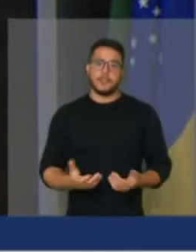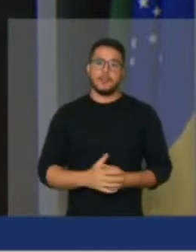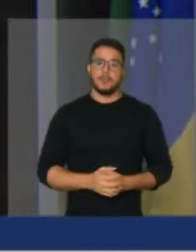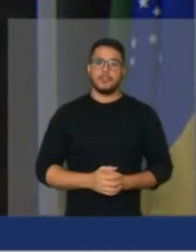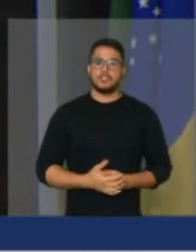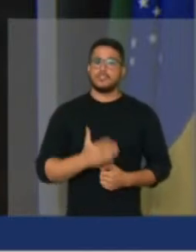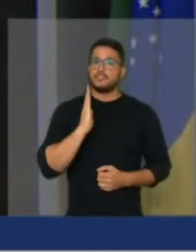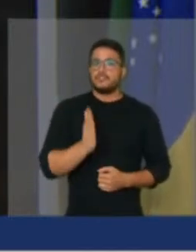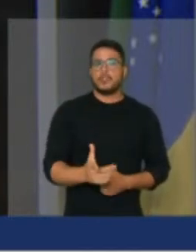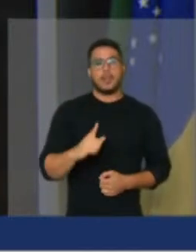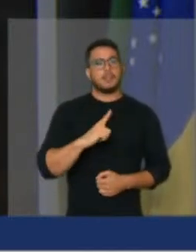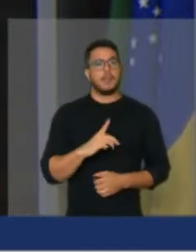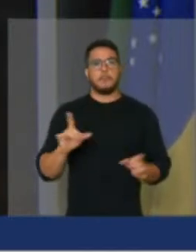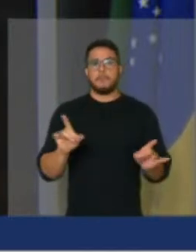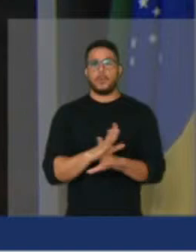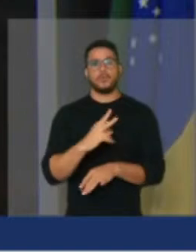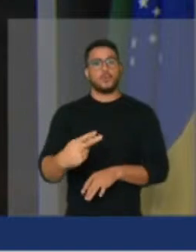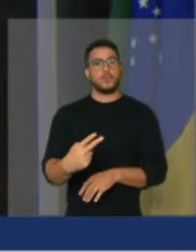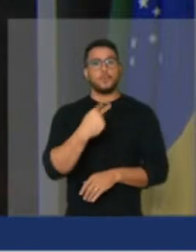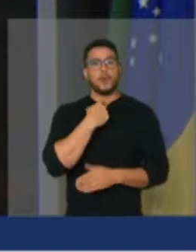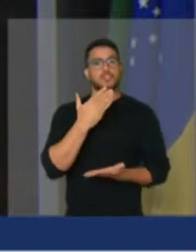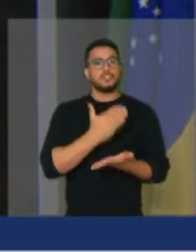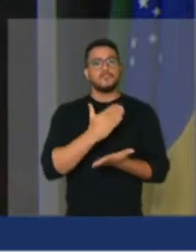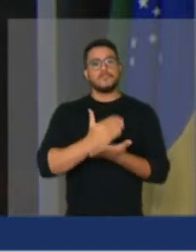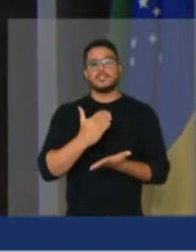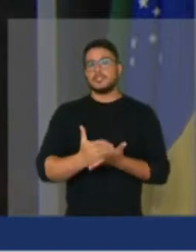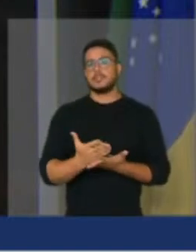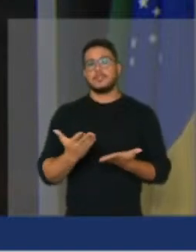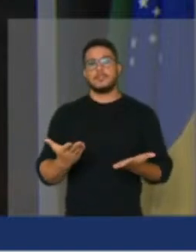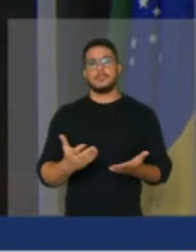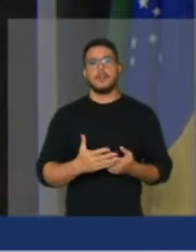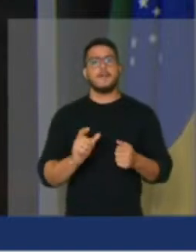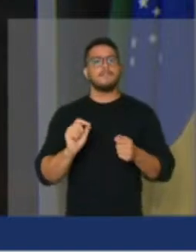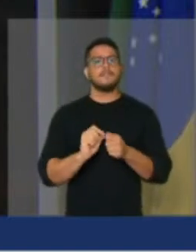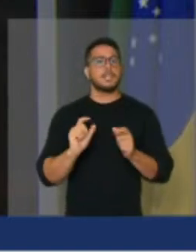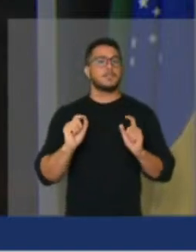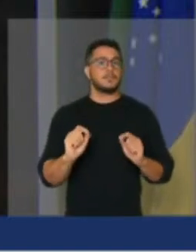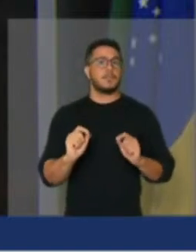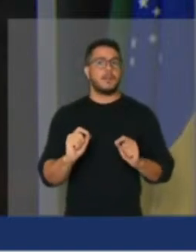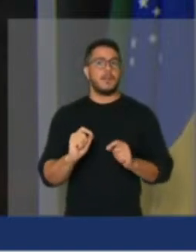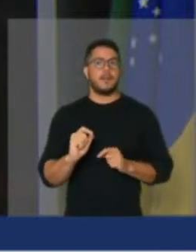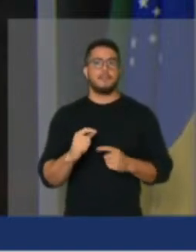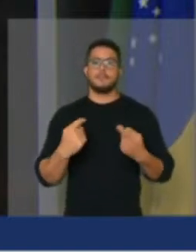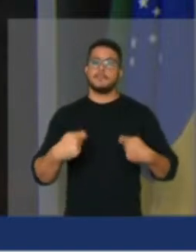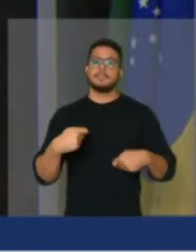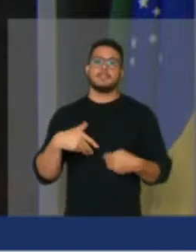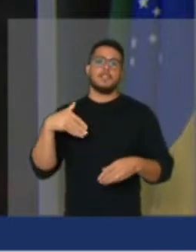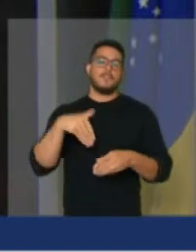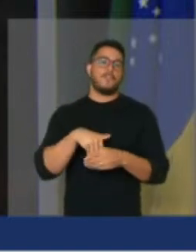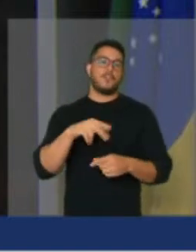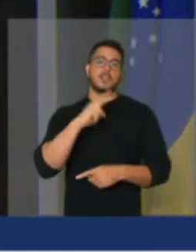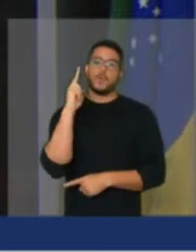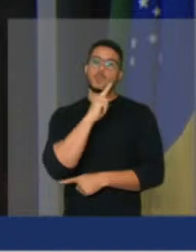PARCELAR PRECATÓRIO E AÍ A GENTE VAI FAZER O QUÊ? VOTAR UMA SOLUÇÃO EMERGENCIAL O ANO QUE VEM, VOTAR O CRÉDITO SUPLEMENTAR PARA NÃO MORRER DE FOME ANO QUE VEM, VAI VOTAR